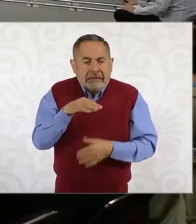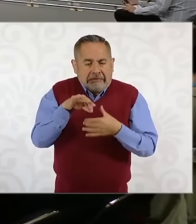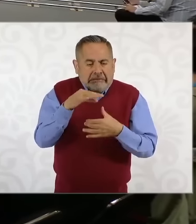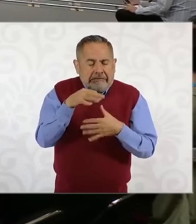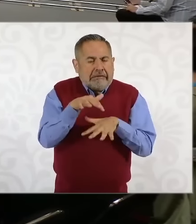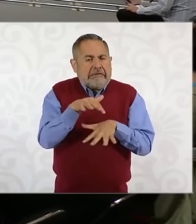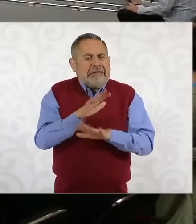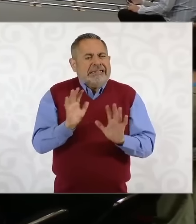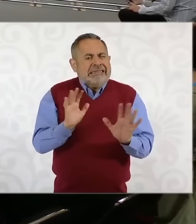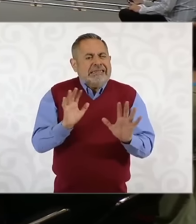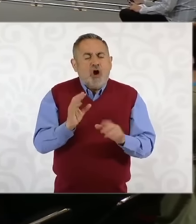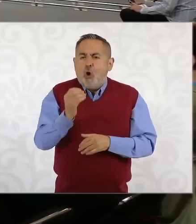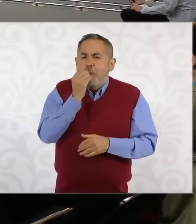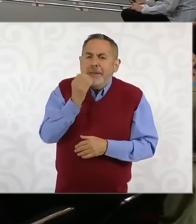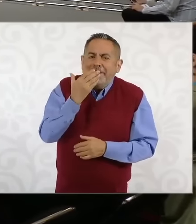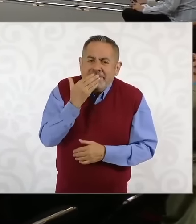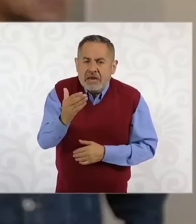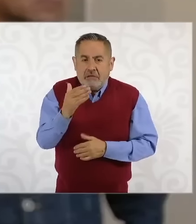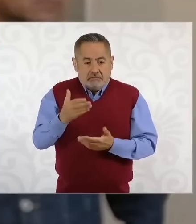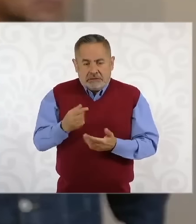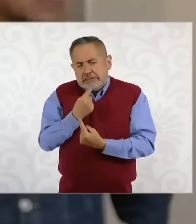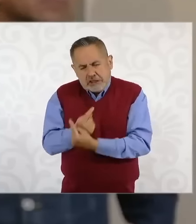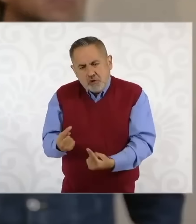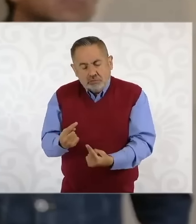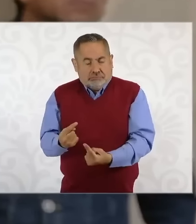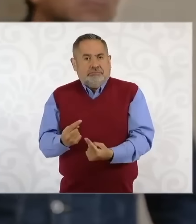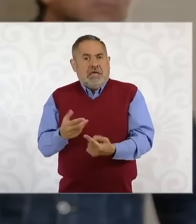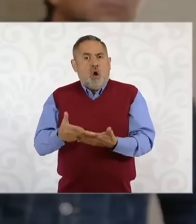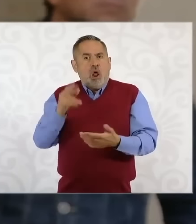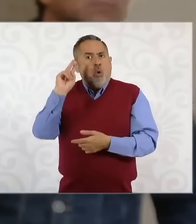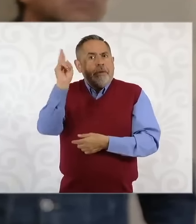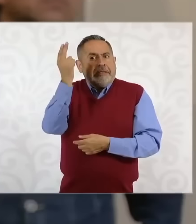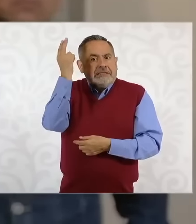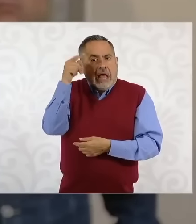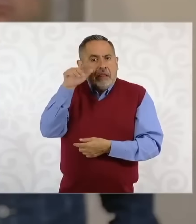en los niños y ahora en los universitarios? Porque al final del día, pues quien termina pagando la